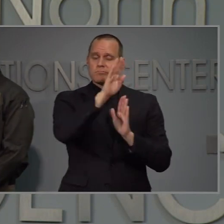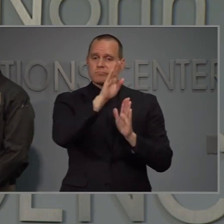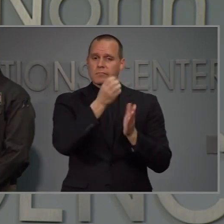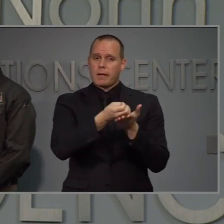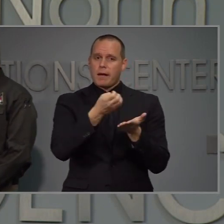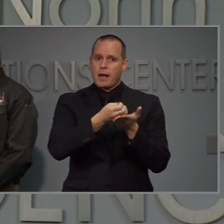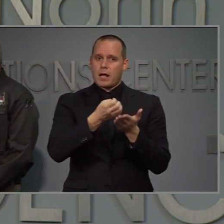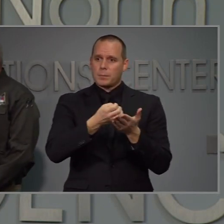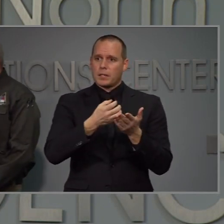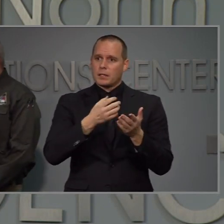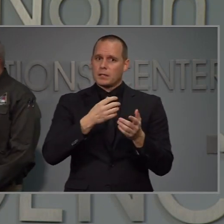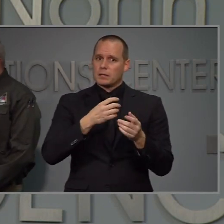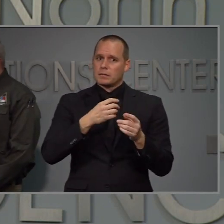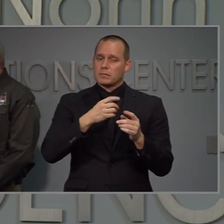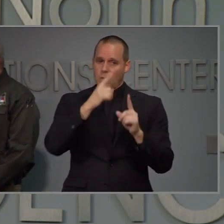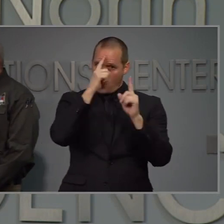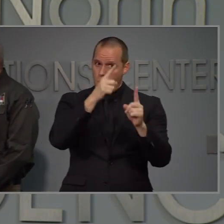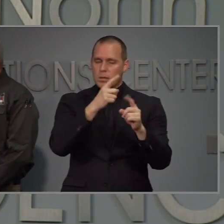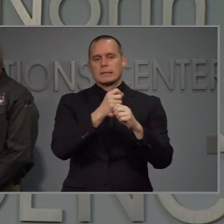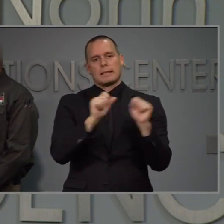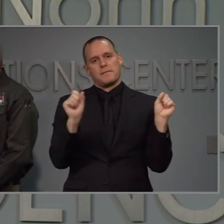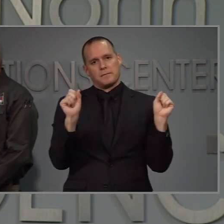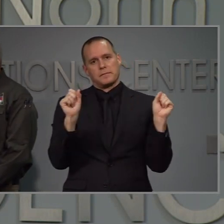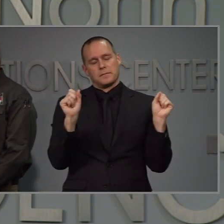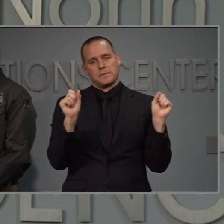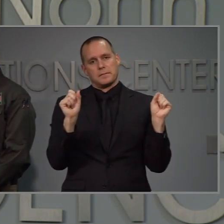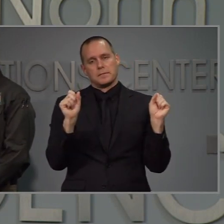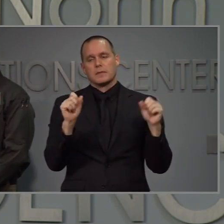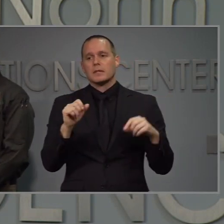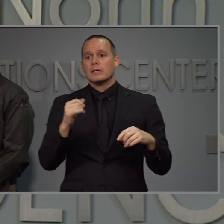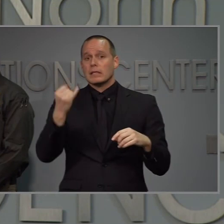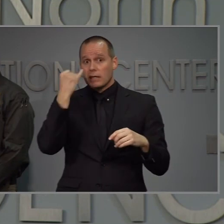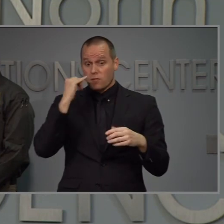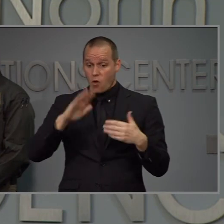paso importante para empezar a motivar a la economía y